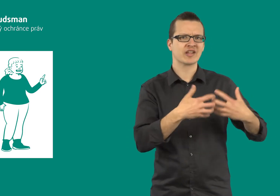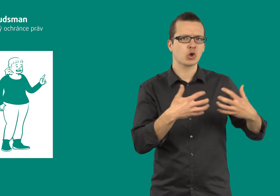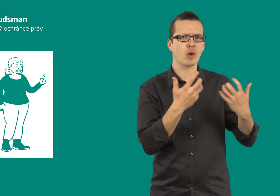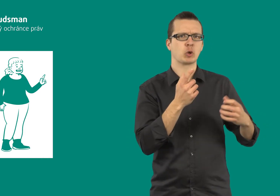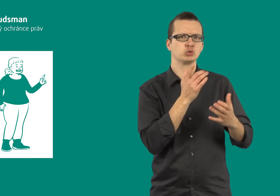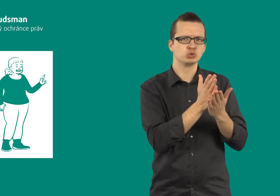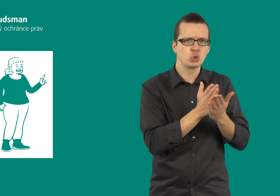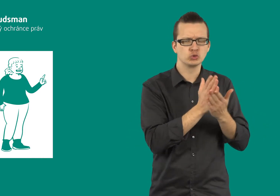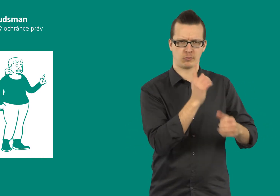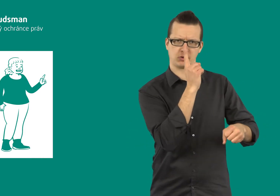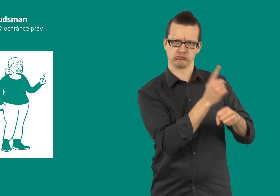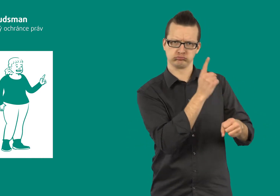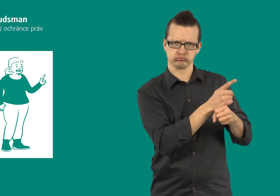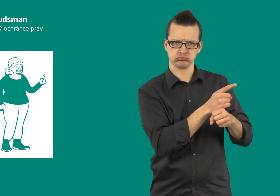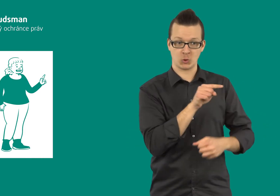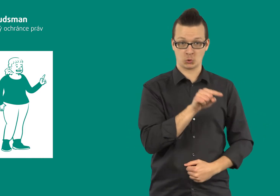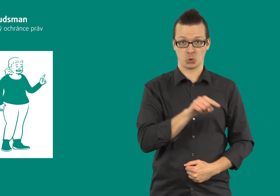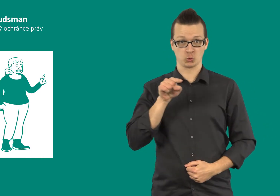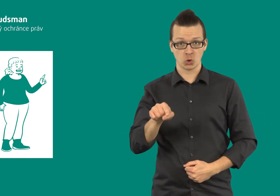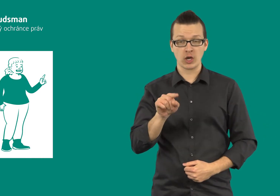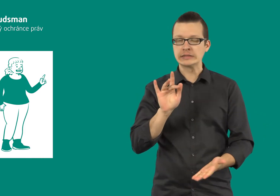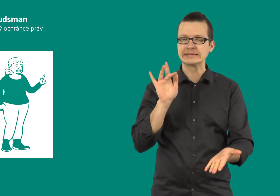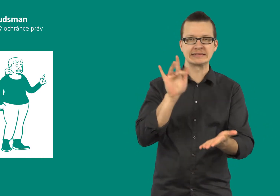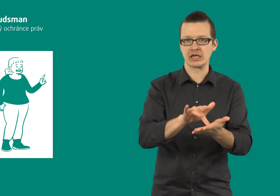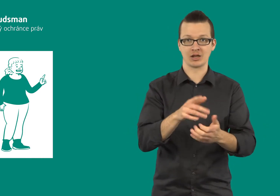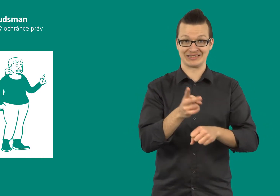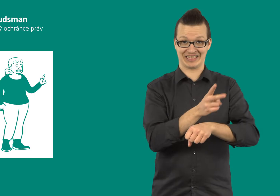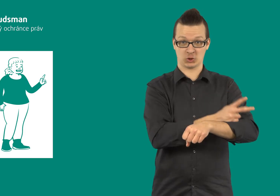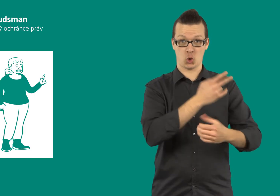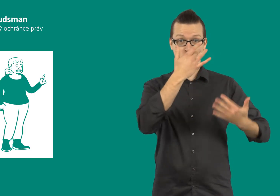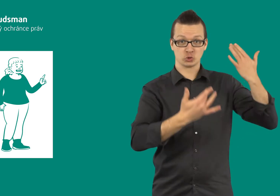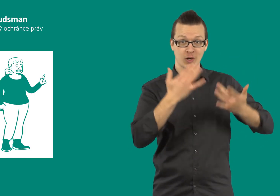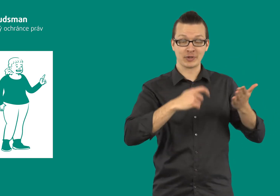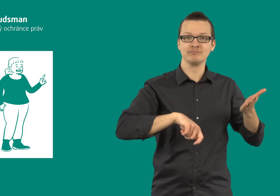s odebíráním výrobků a služeb, aby se vyhnula odvodu do státního rozpočtu.